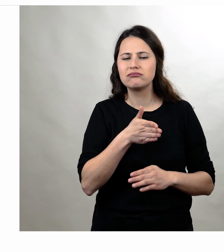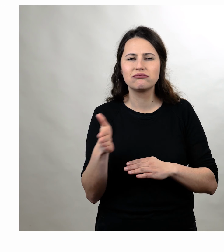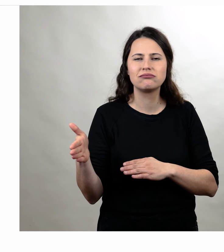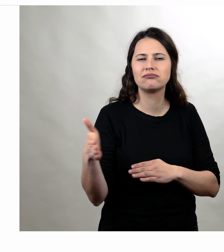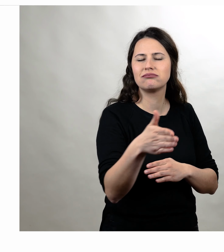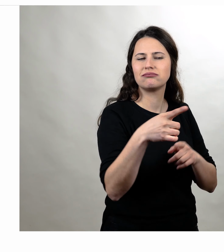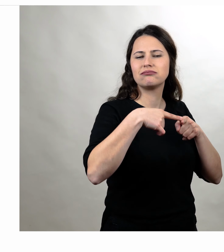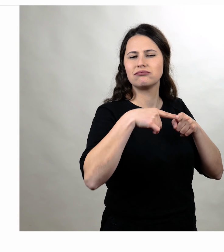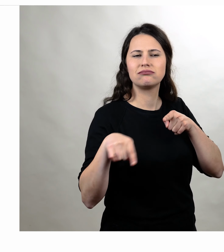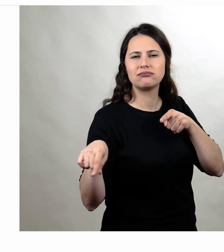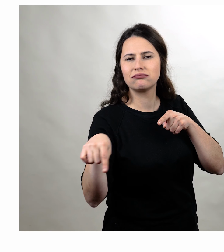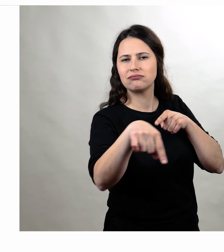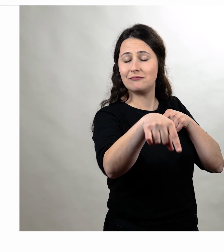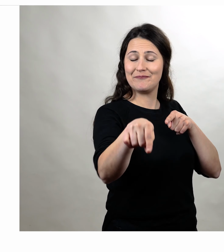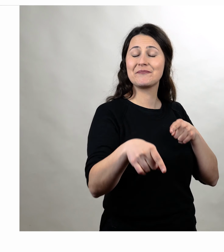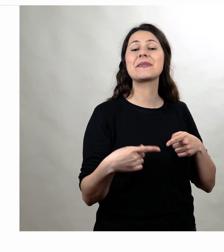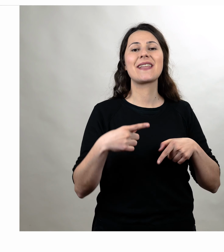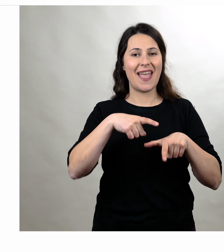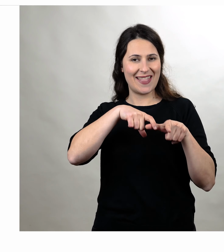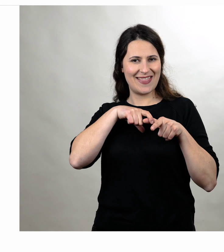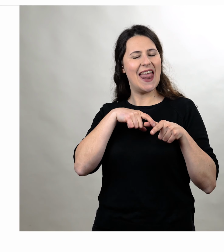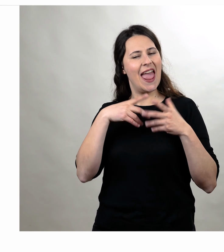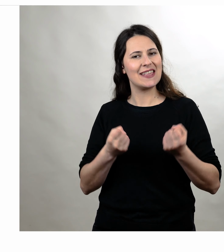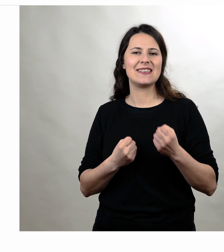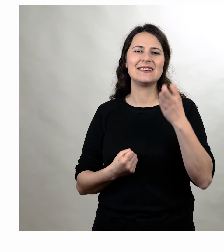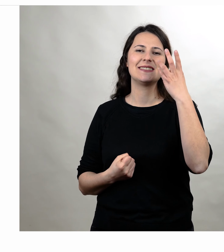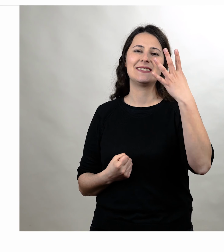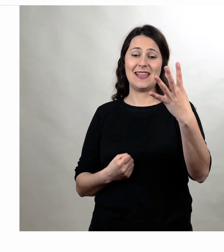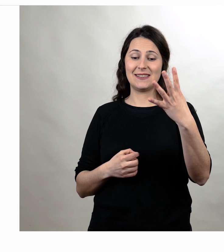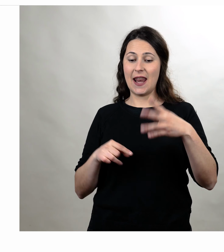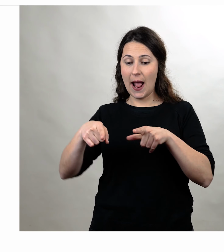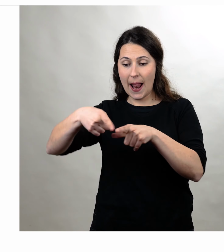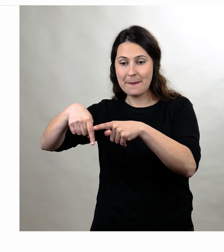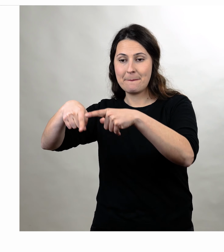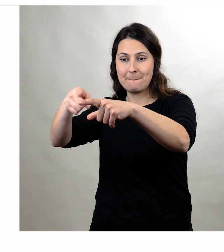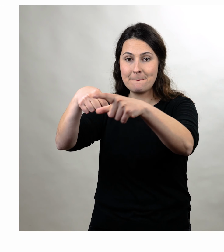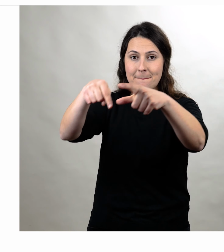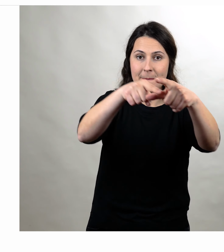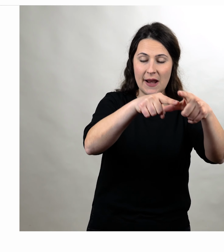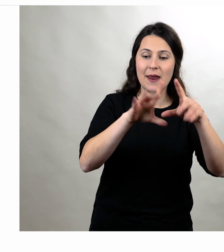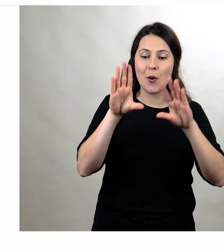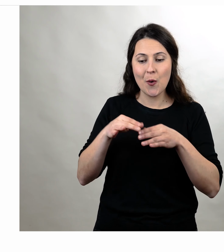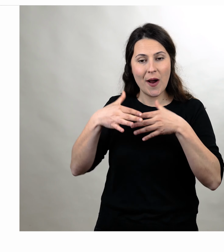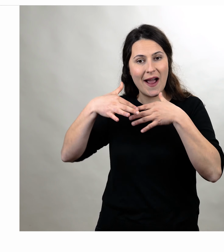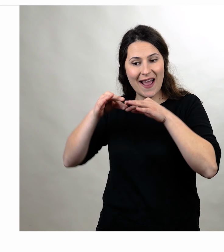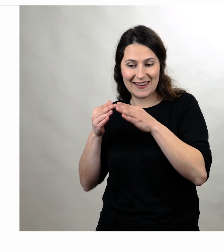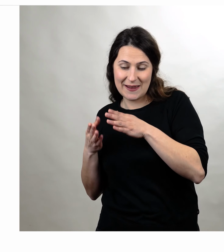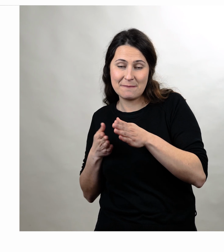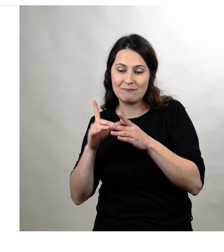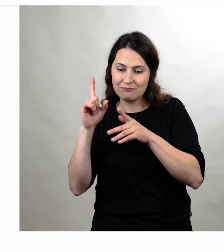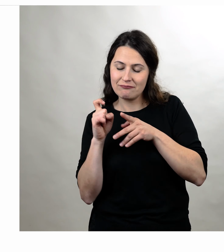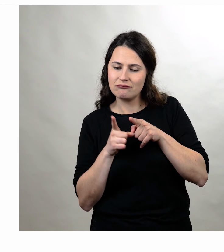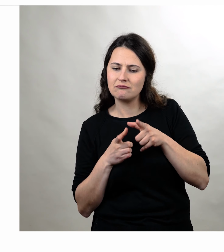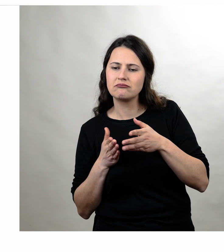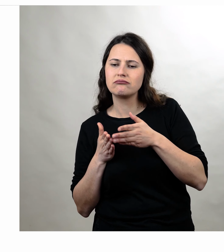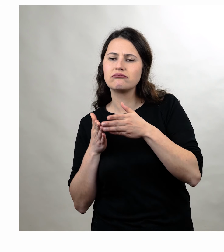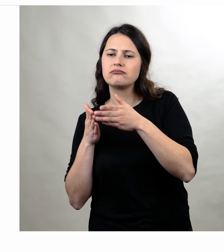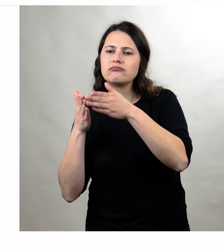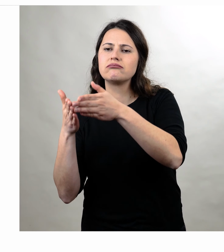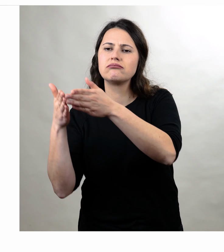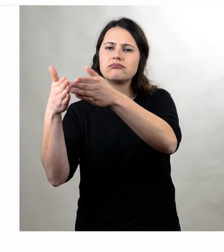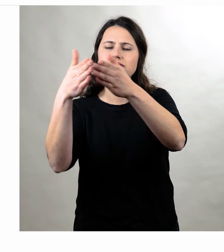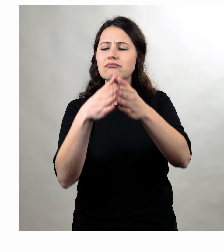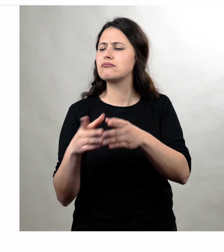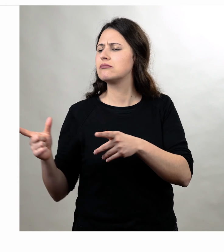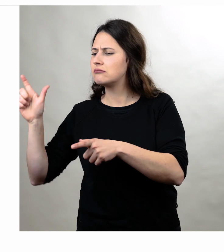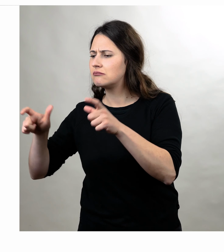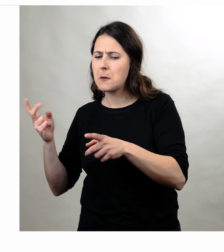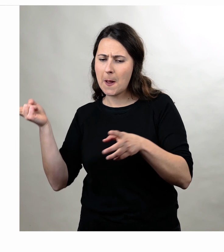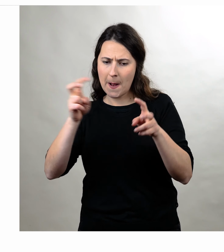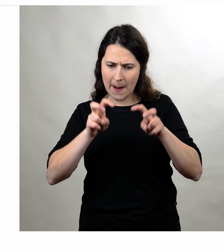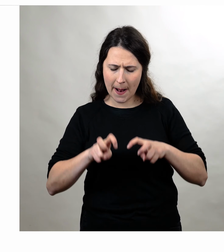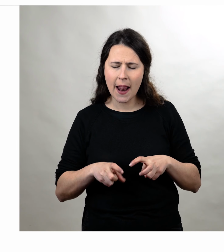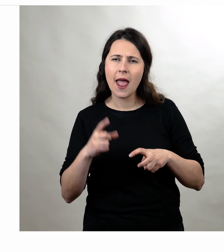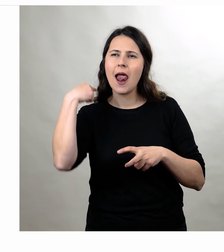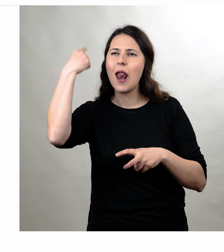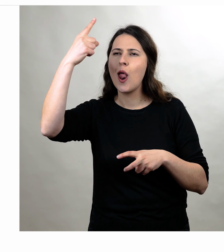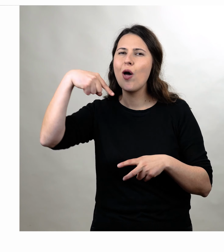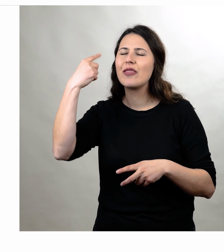Η εταιρεία προσφέρει τέσσερα σημεία αναχώρησης, από όπου οι ταξιδιώτες μπορούν να εξερευνήσουν το Λονδίνο.